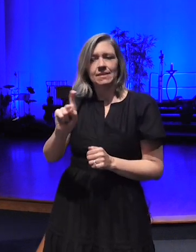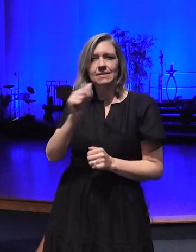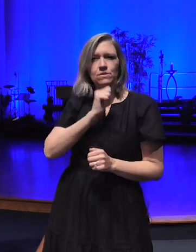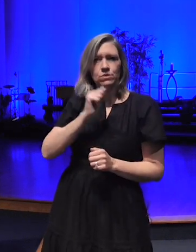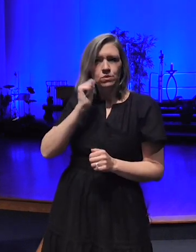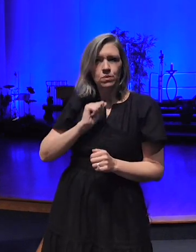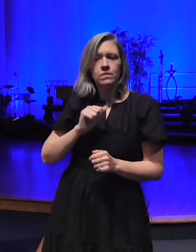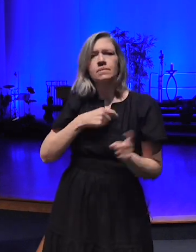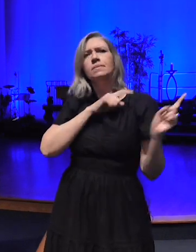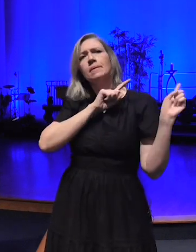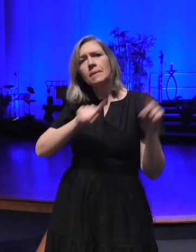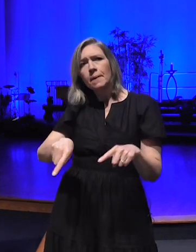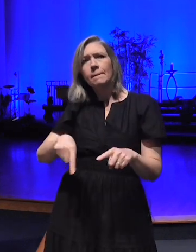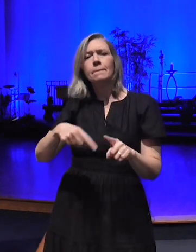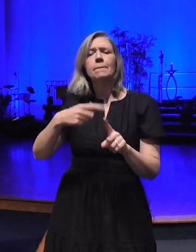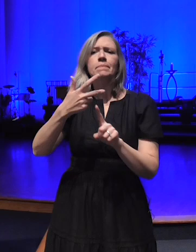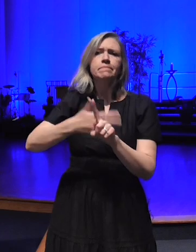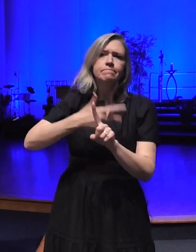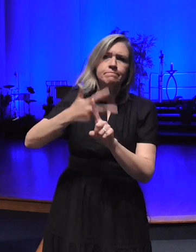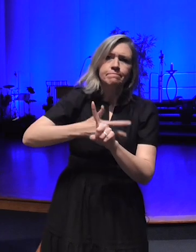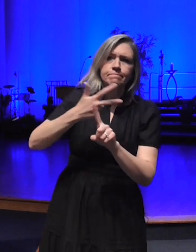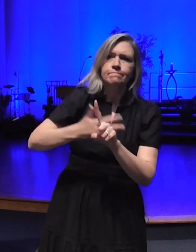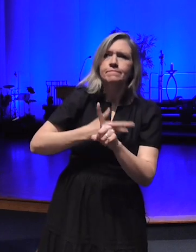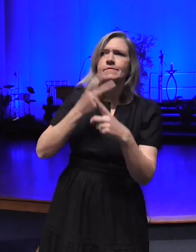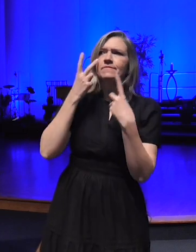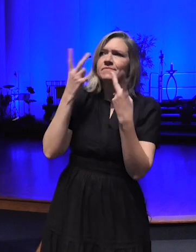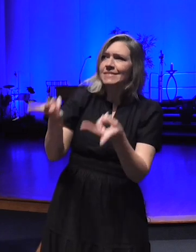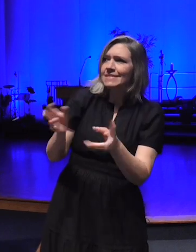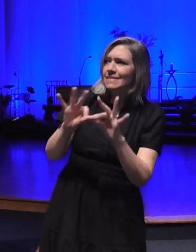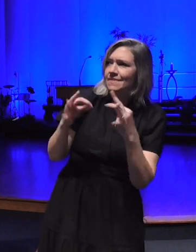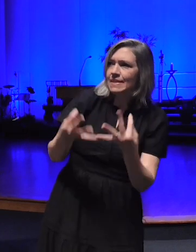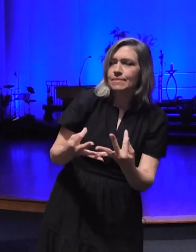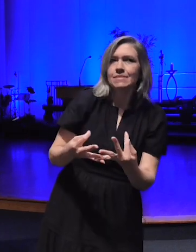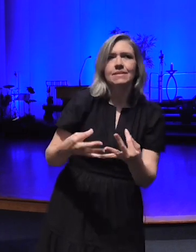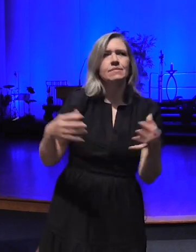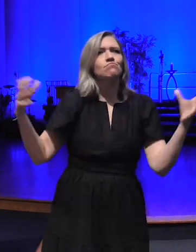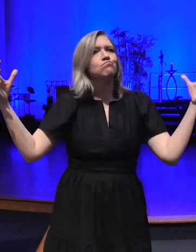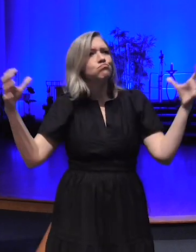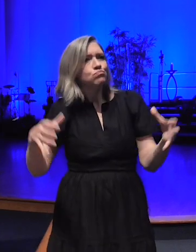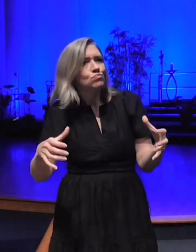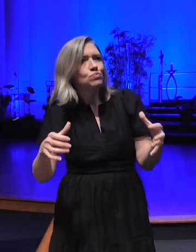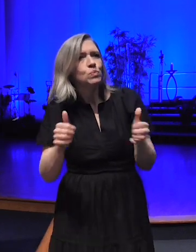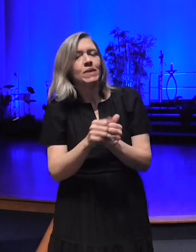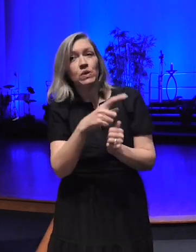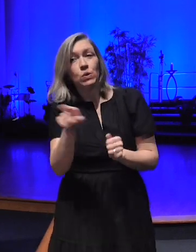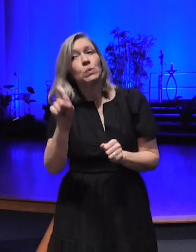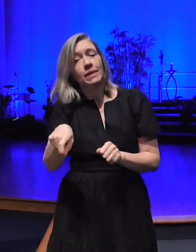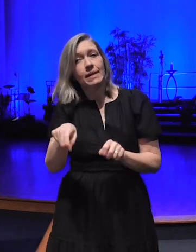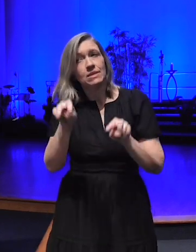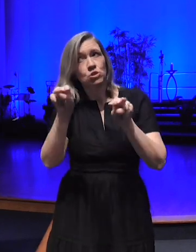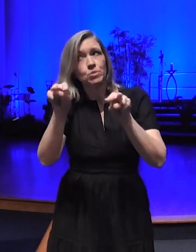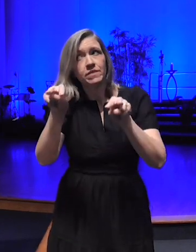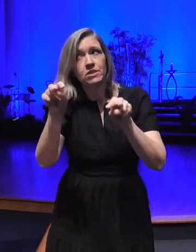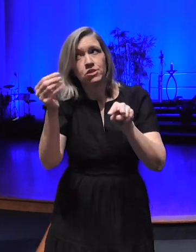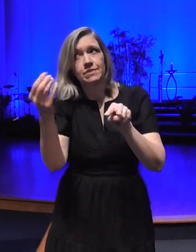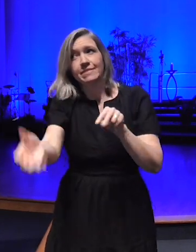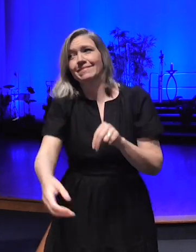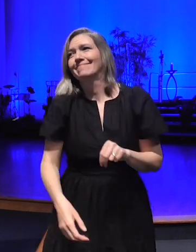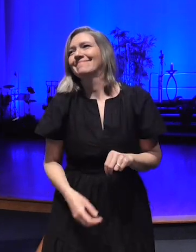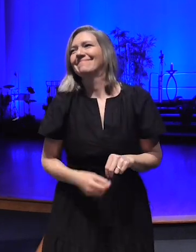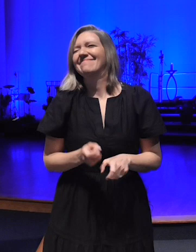para ver a la familia y pasar el rato con ustedes, necesitan una estrecha supervisión, ya saben, pero Cada vez